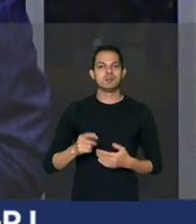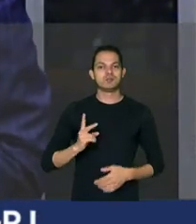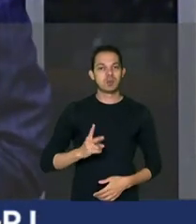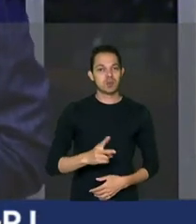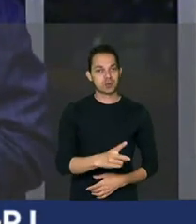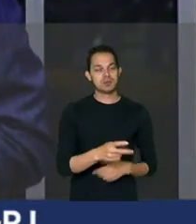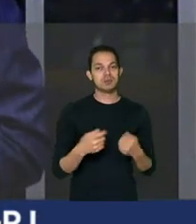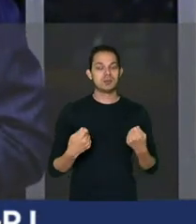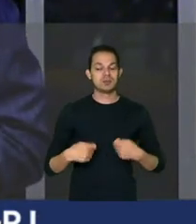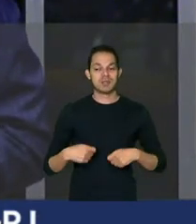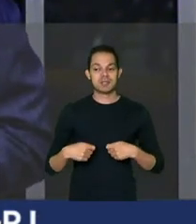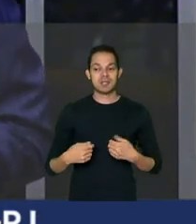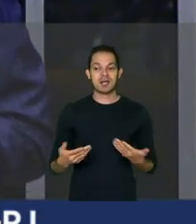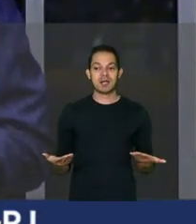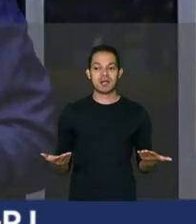DESENVOLVIDOS. NÓS TEMOS